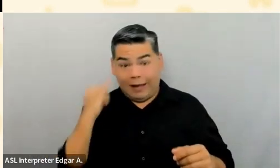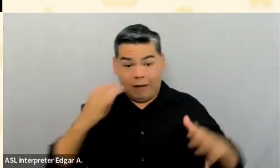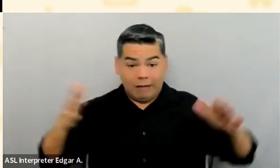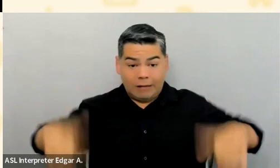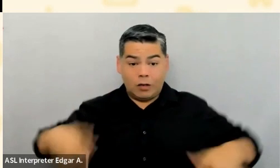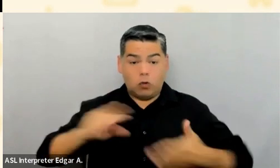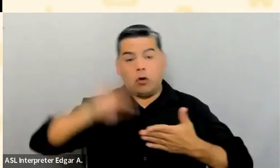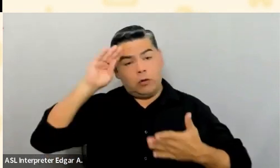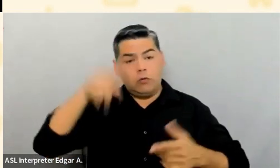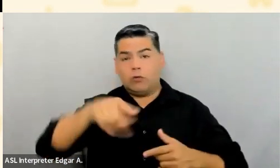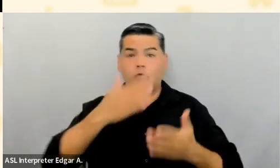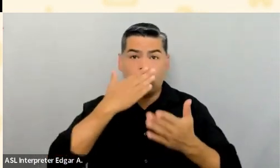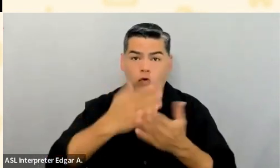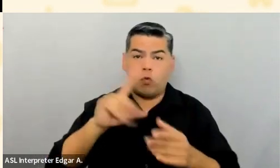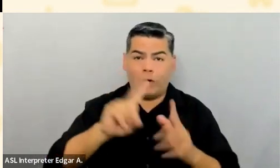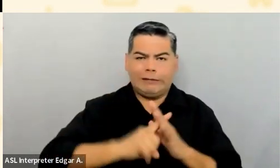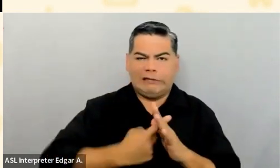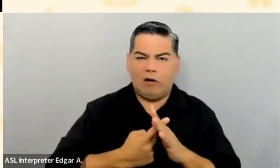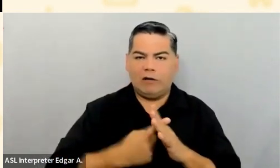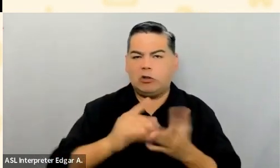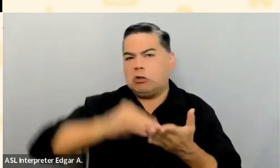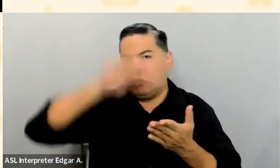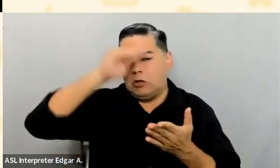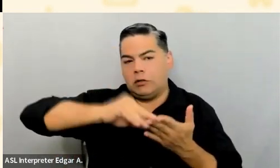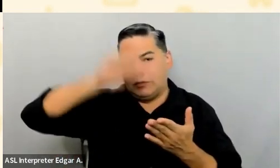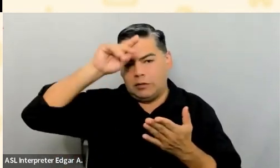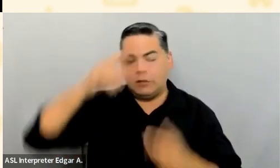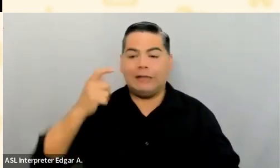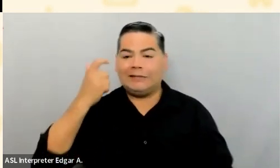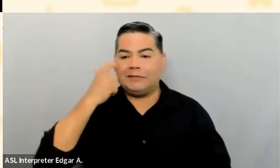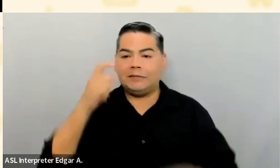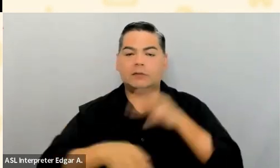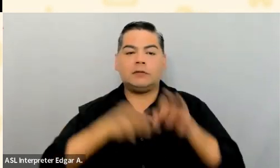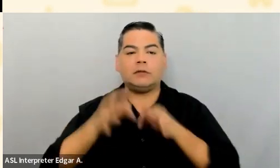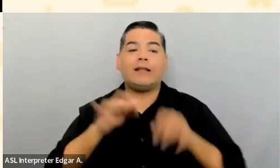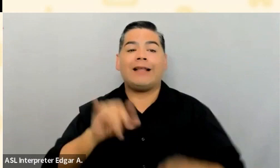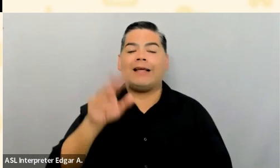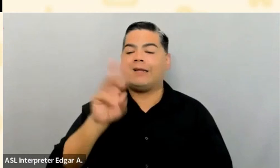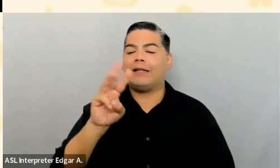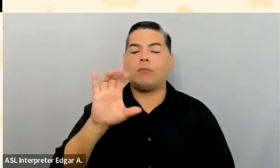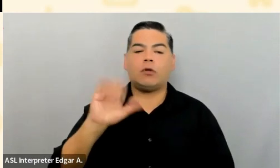Y como ya dije, se usa con WCAG si está basado en la web.